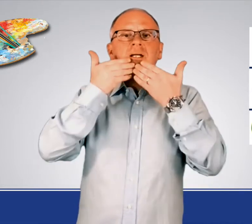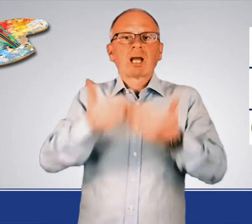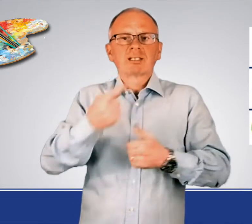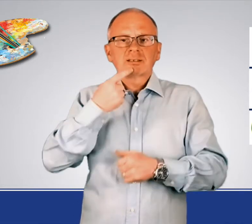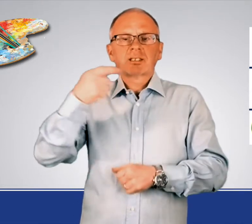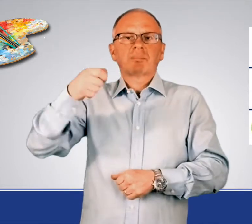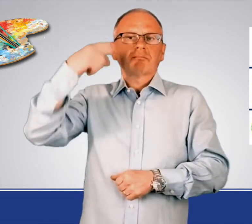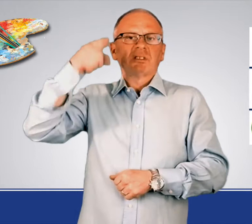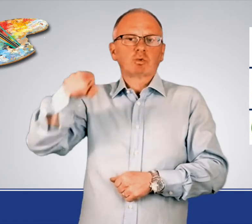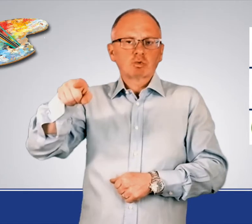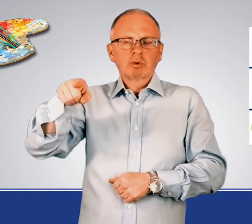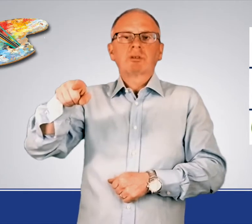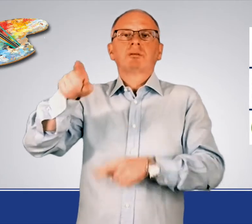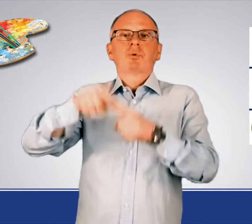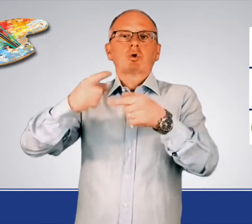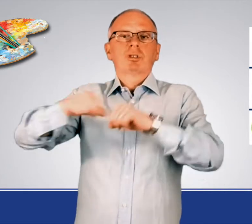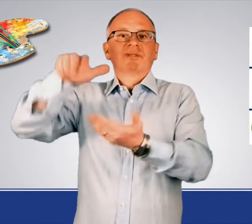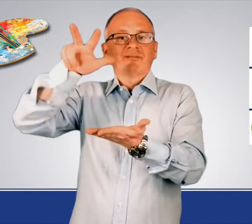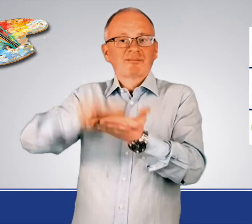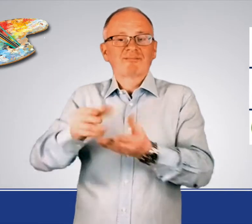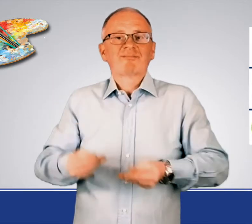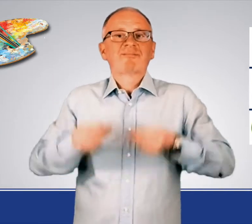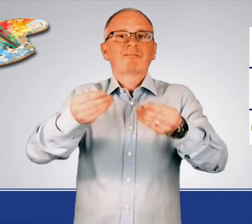Grazie al Presidente Nazionale ENS Giuseppe Petrucci e il Consiglio Direttivo ENS